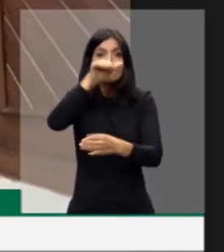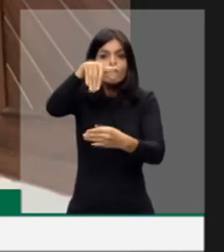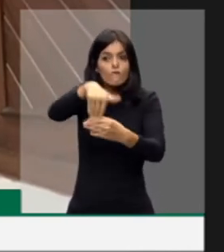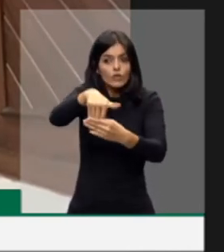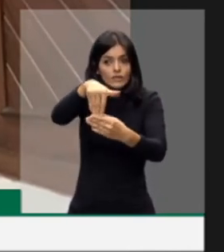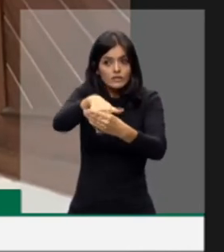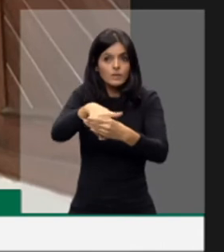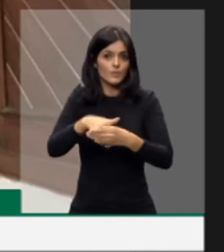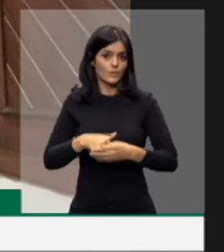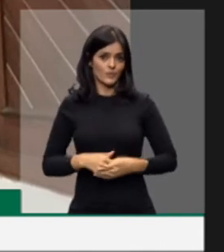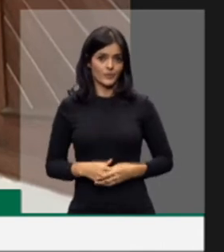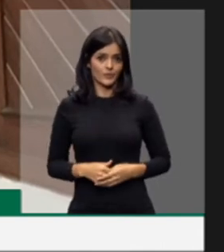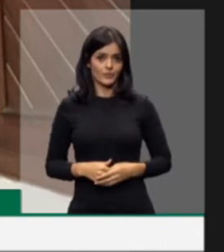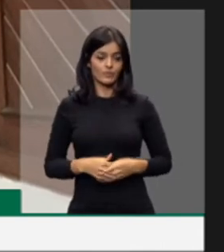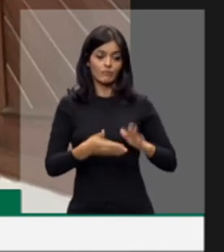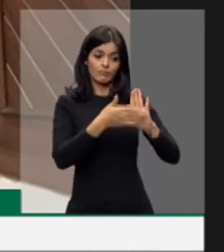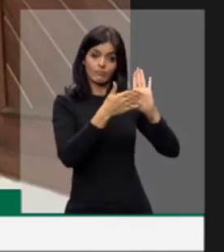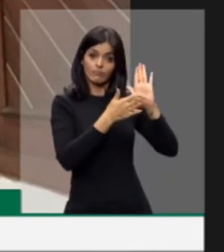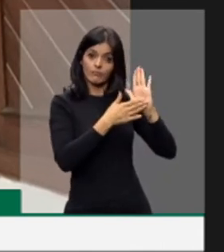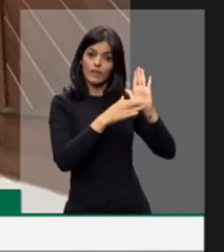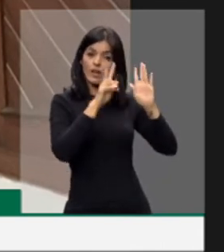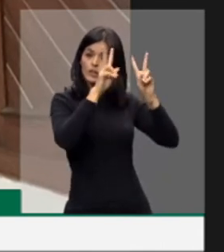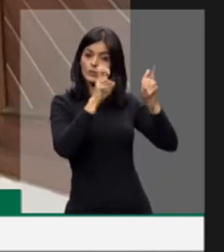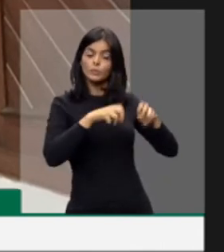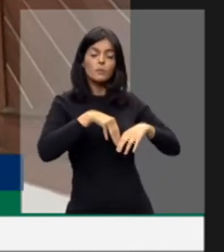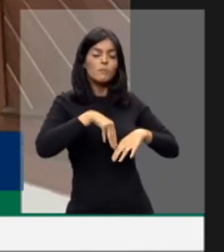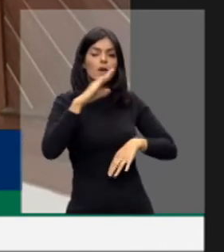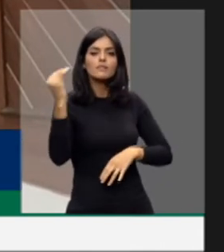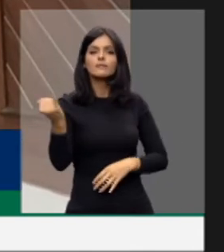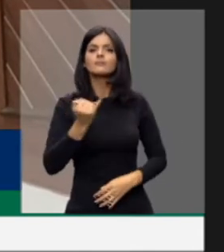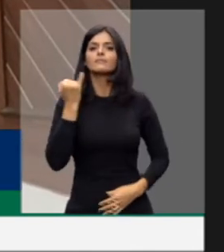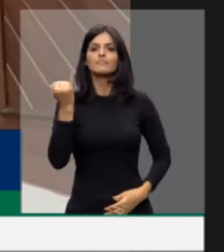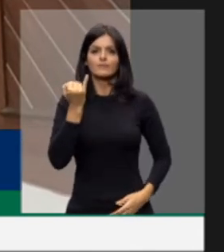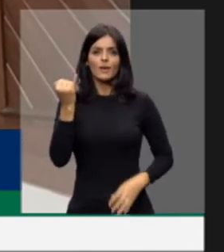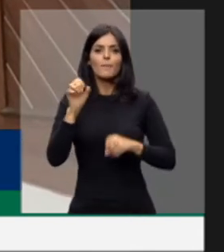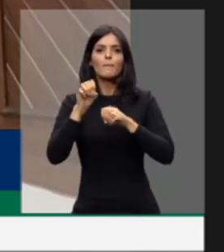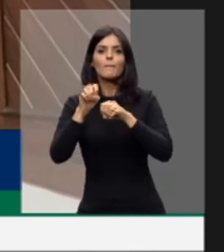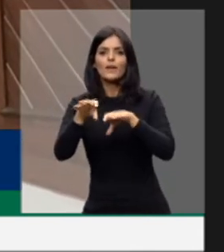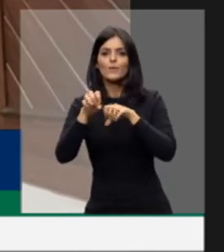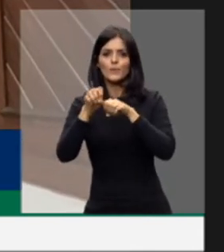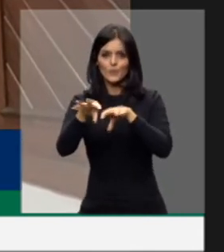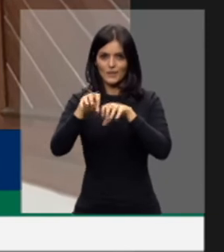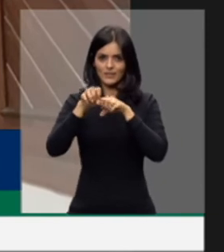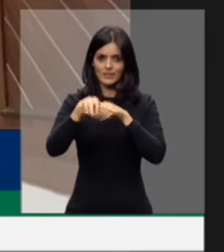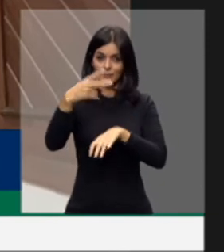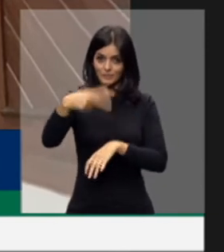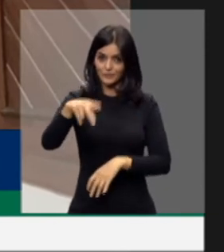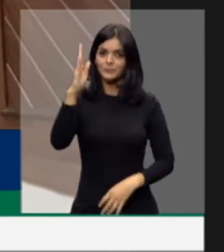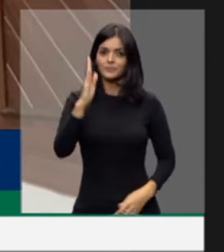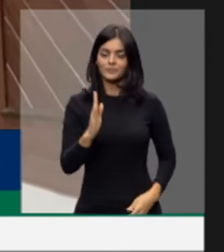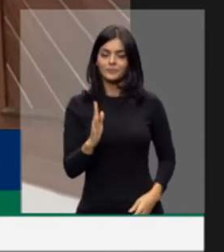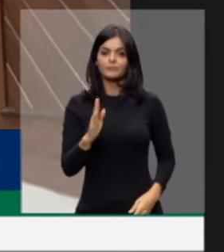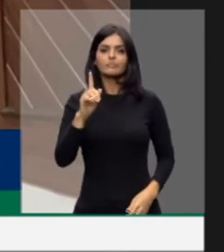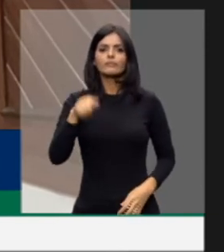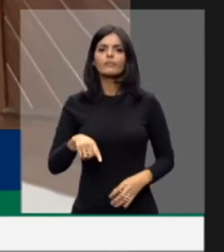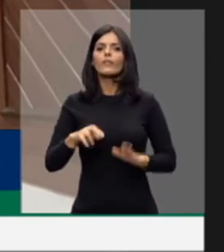PROFESSORES, NO DIA DE AMANHÃ , NÓS VAMOS CONCLUIR A VOTAÇÃO DA MATÉRIA MAIS IMPORTANTE PARA A EDUCAÇÃO